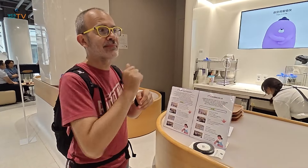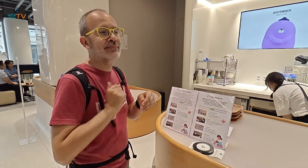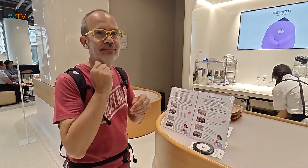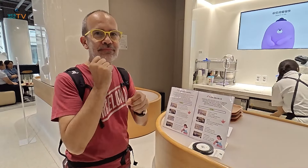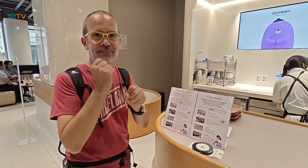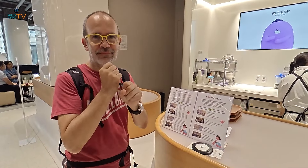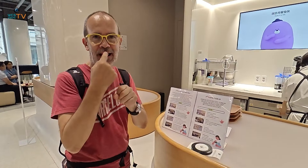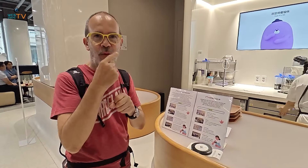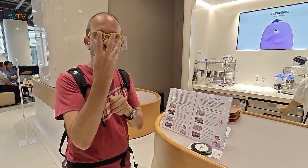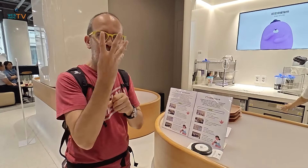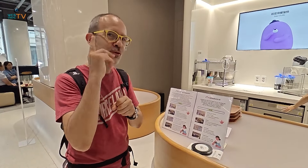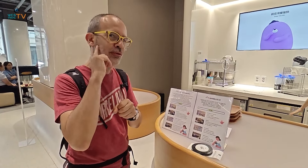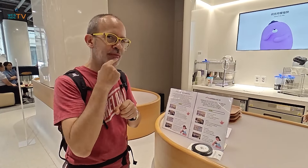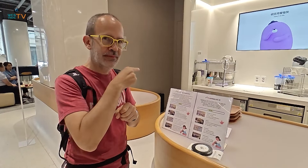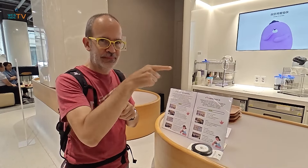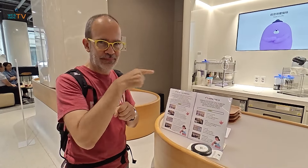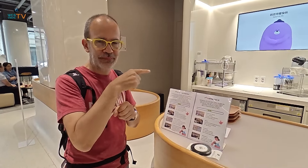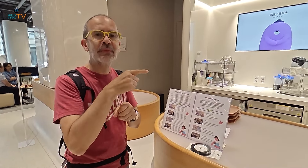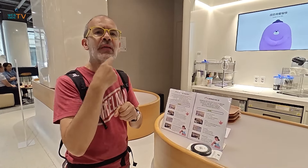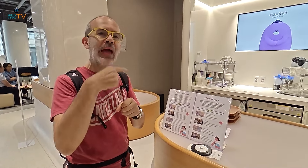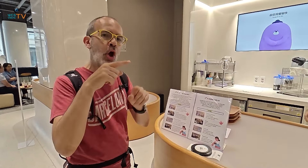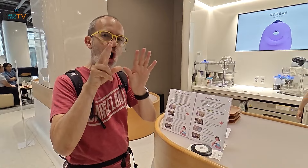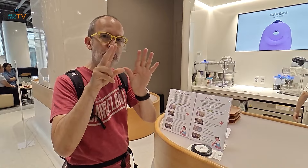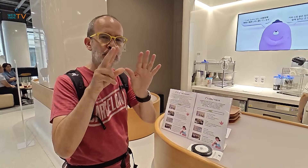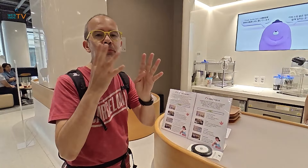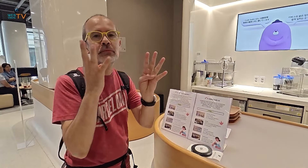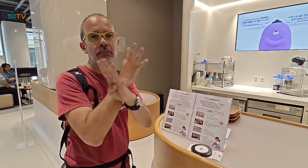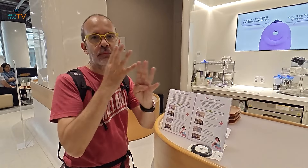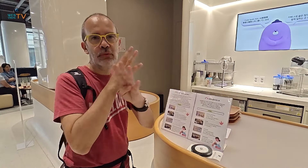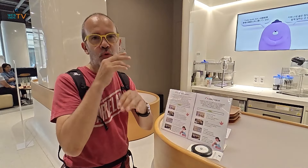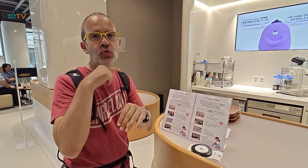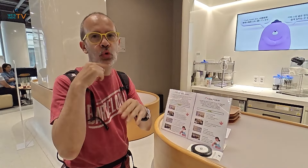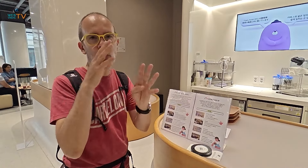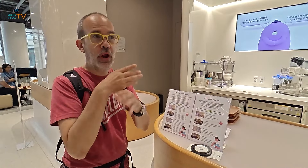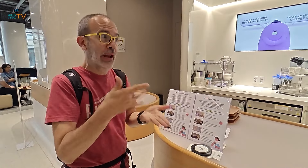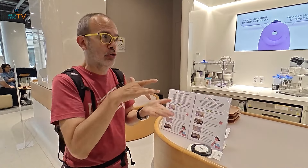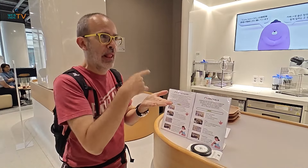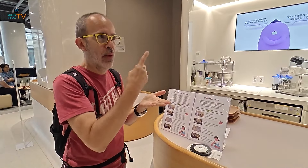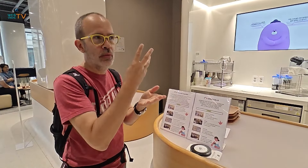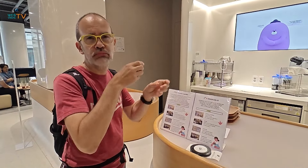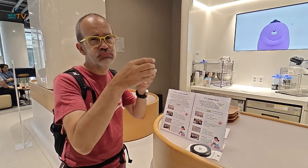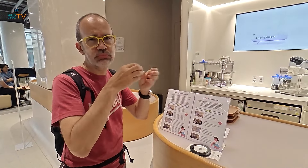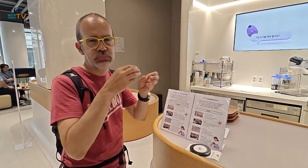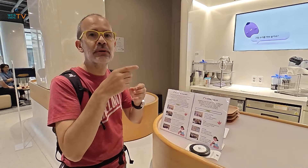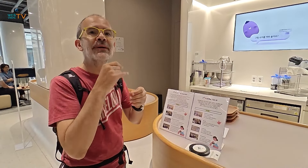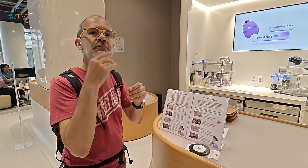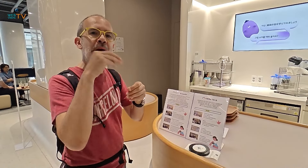y hay cuatro trabajadores sordos. En total son 8, pero trabajan en turnos de cuatro.